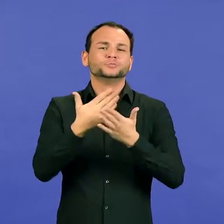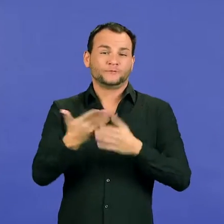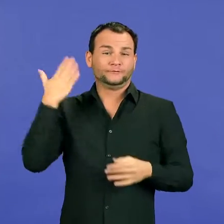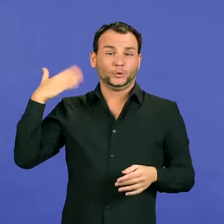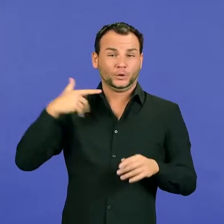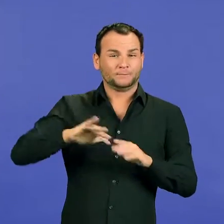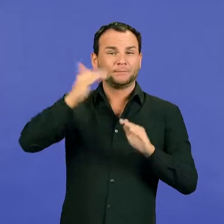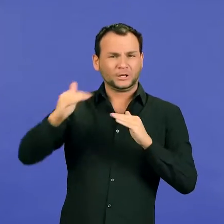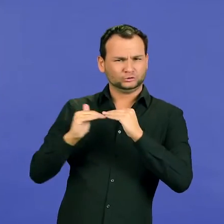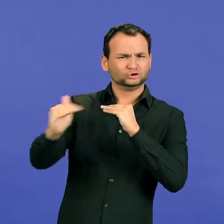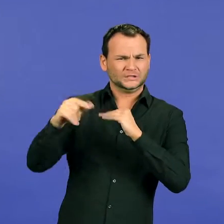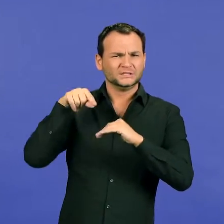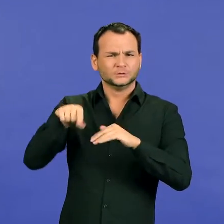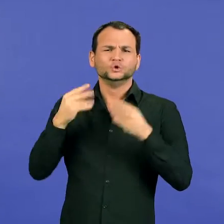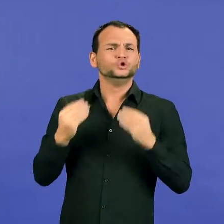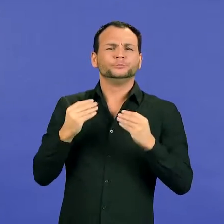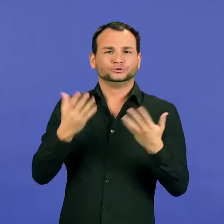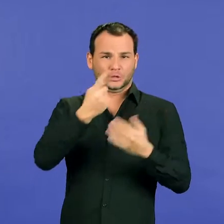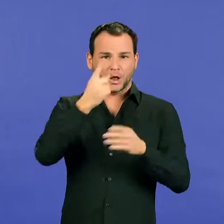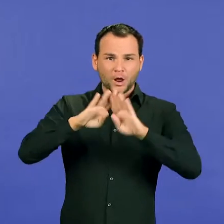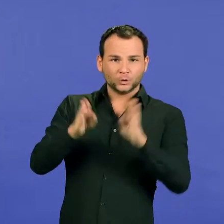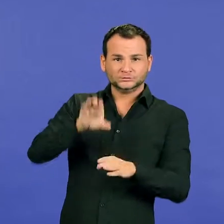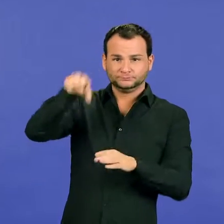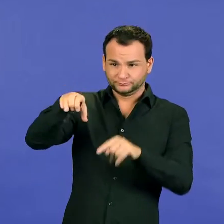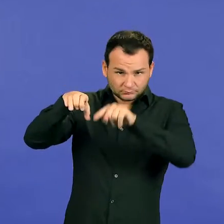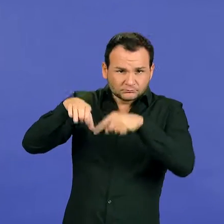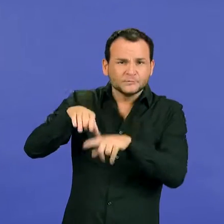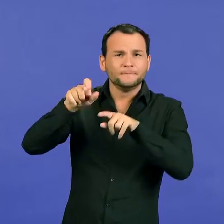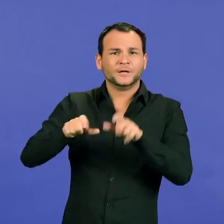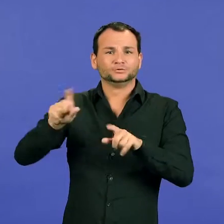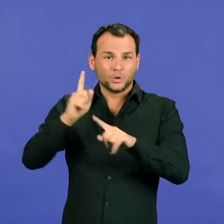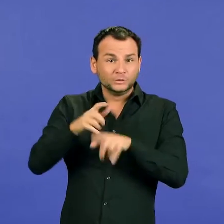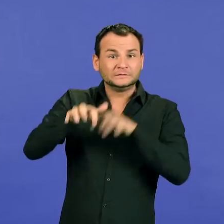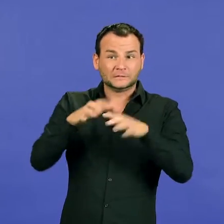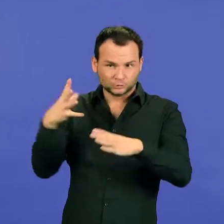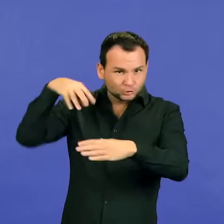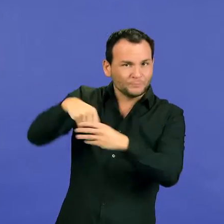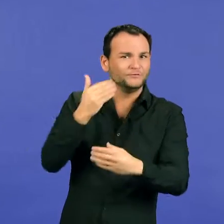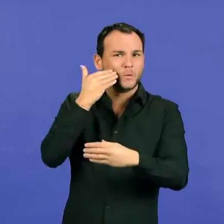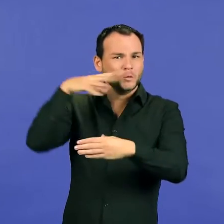Im Bergischen Land war es beispielsweise üblich, dass Tiere und Menschen unter einem Dach lebten,